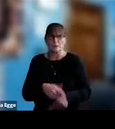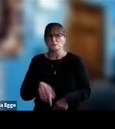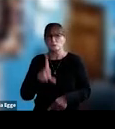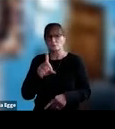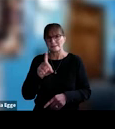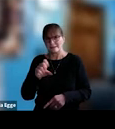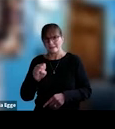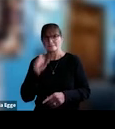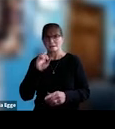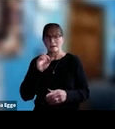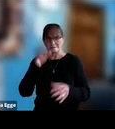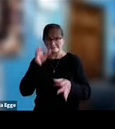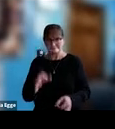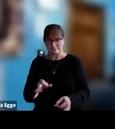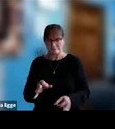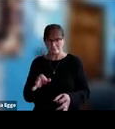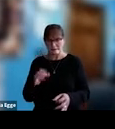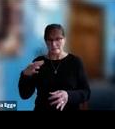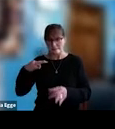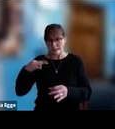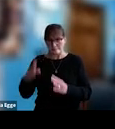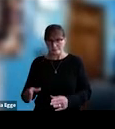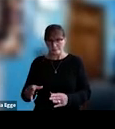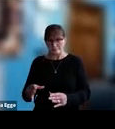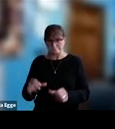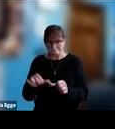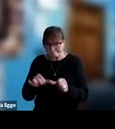que las condiciones restantes del solicitante, una vez que su consumo de sustancias...